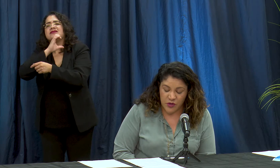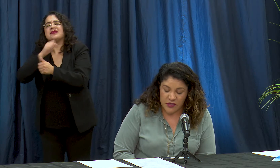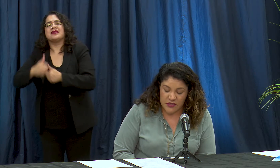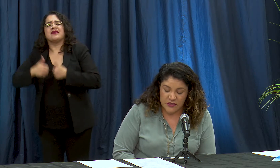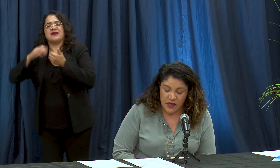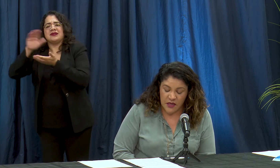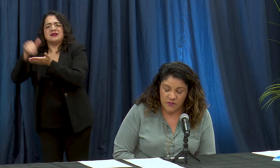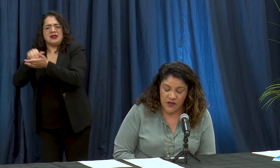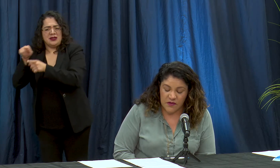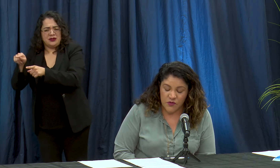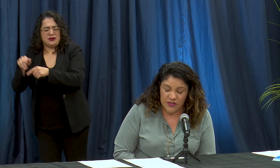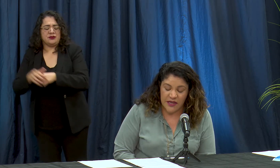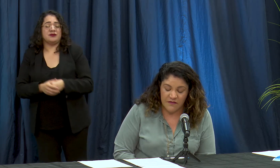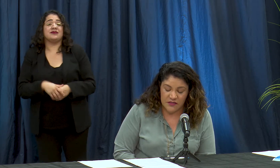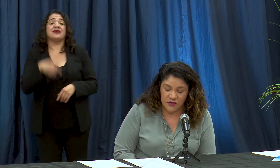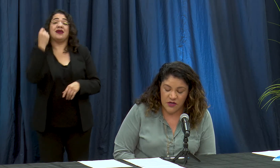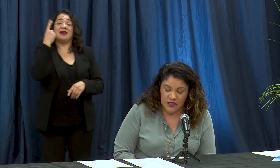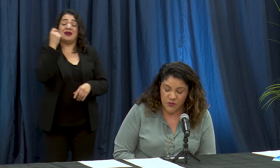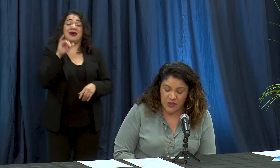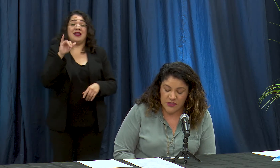muerte que vemos la elevation en las puertas